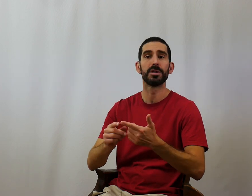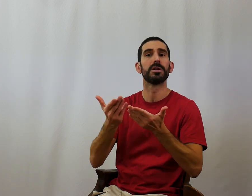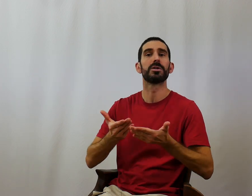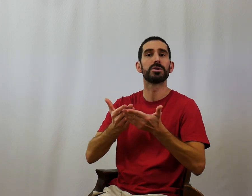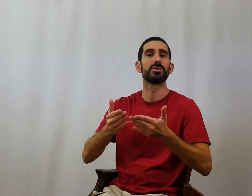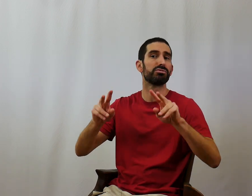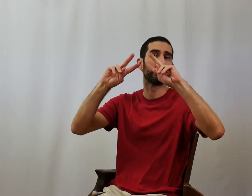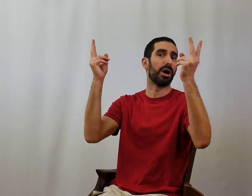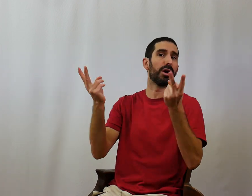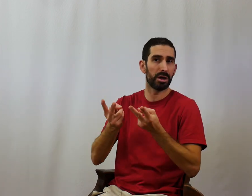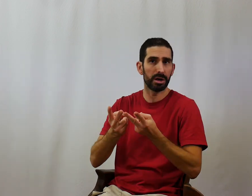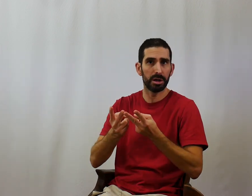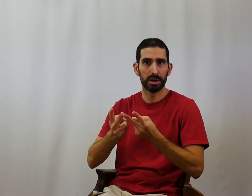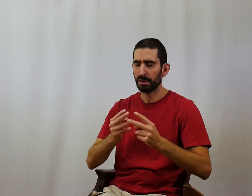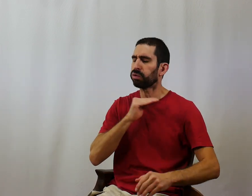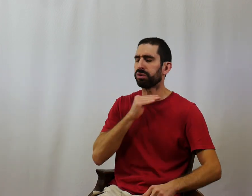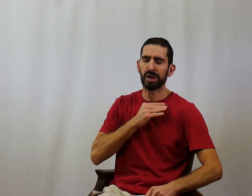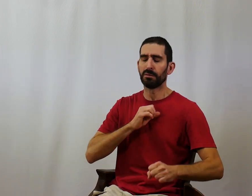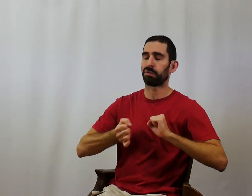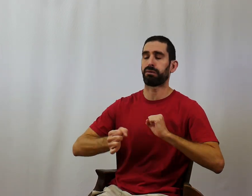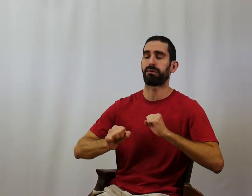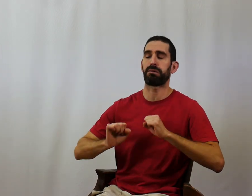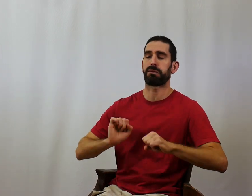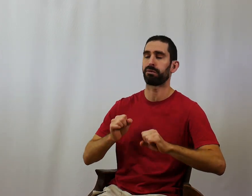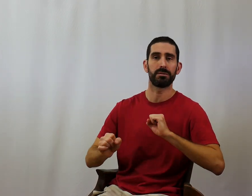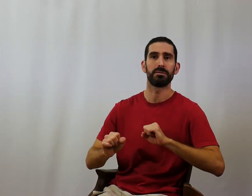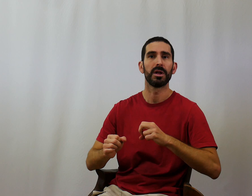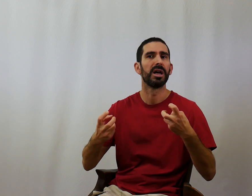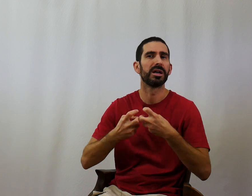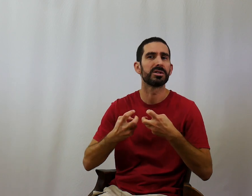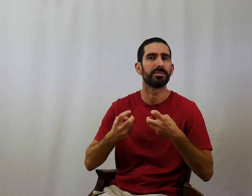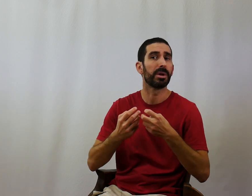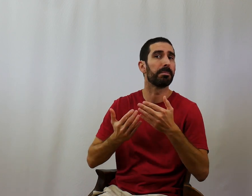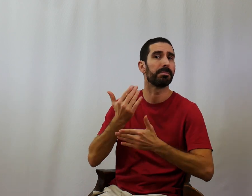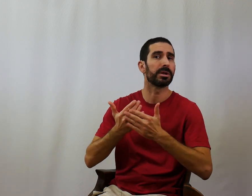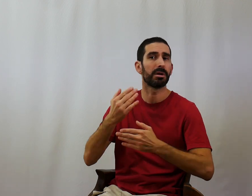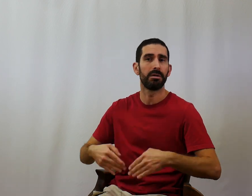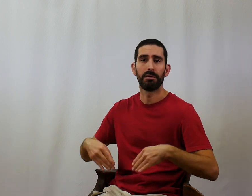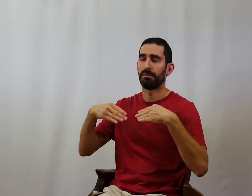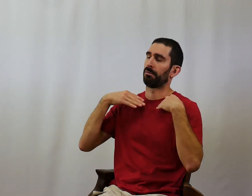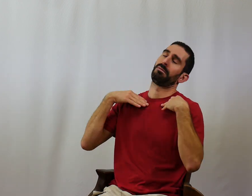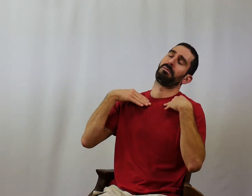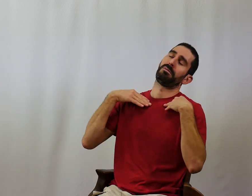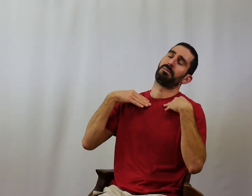désigne une situation générale où ça va vite, c'est précipité. Par exemple, le matin, je dors.